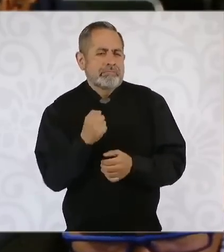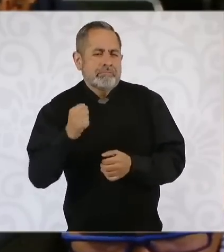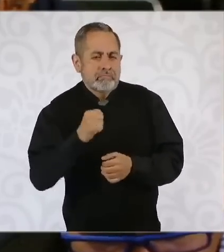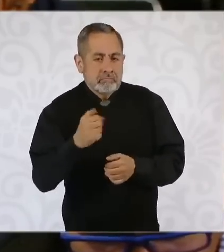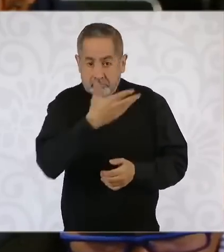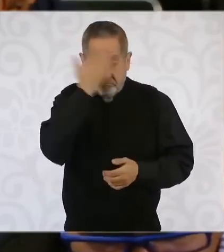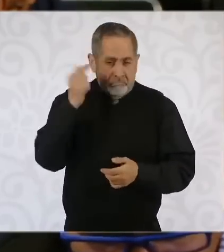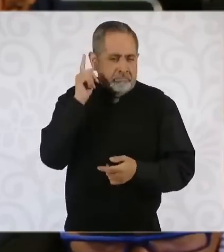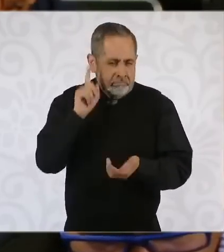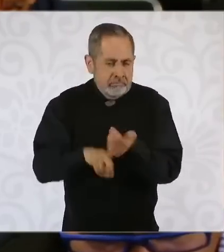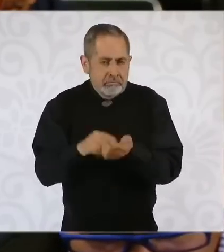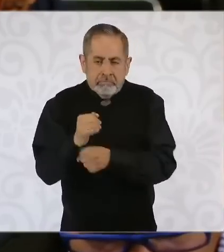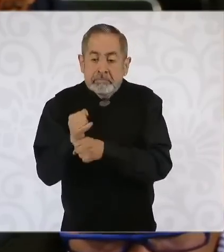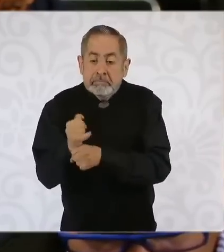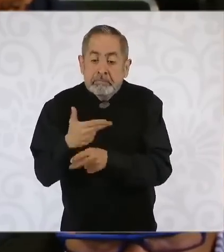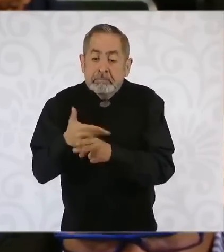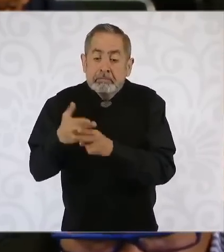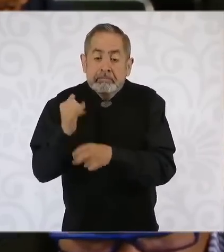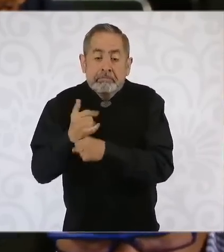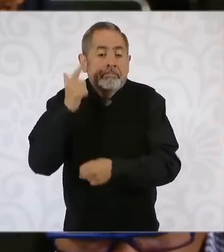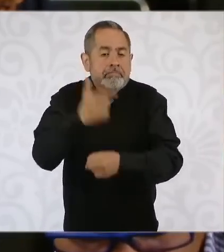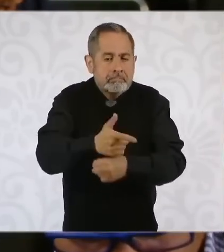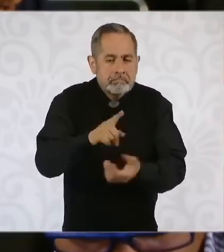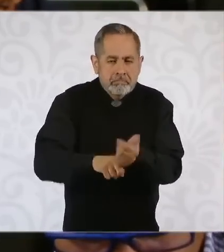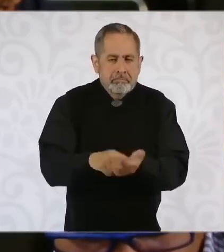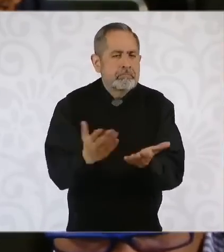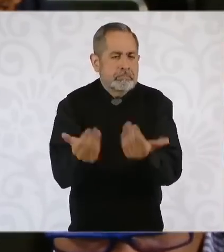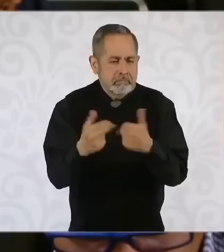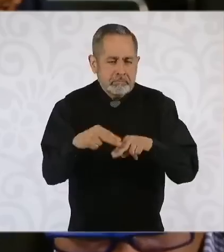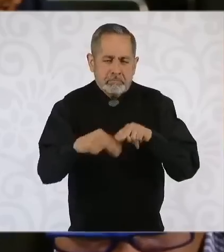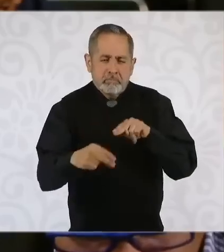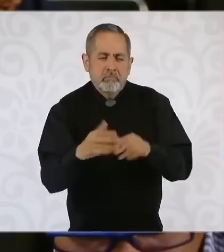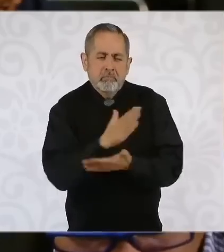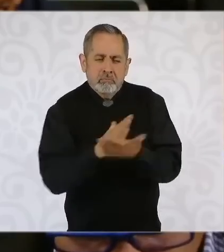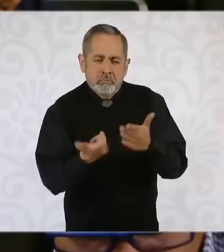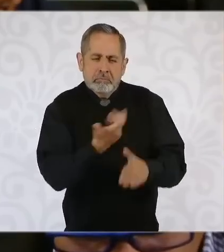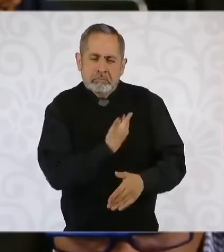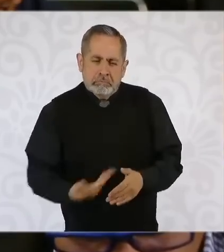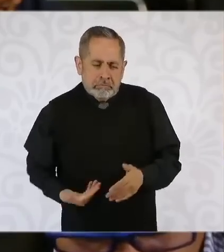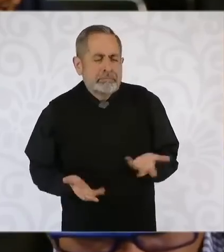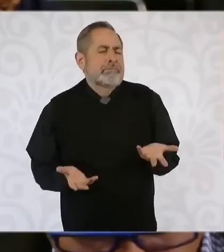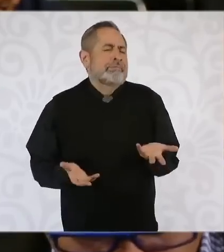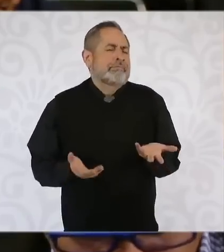pues hasta que se investigue y andaban pidiendo moches que no lo dudo porque muchas dependencias